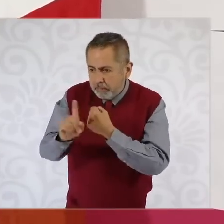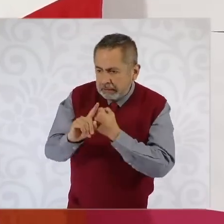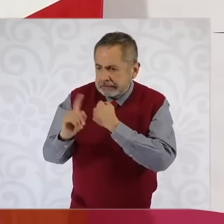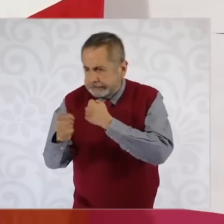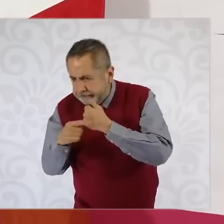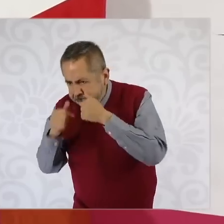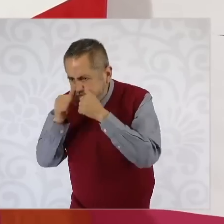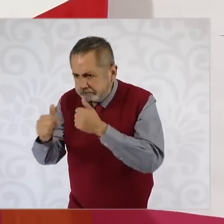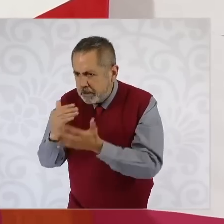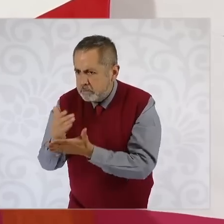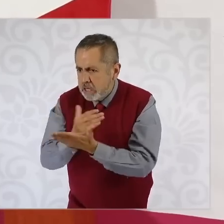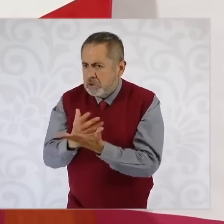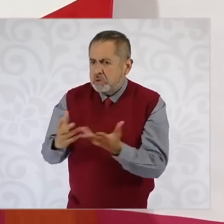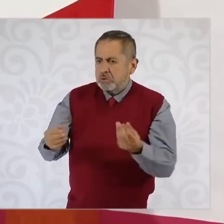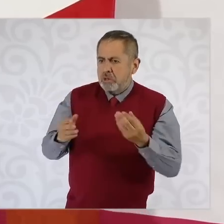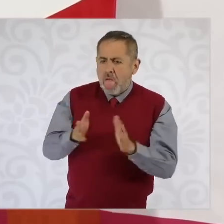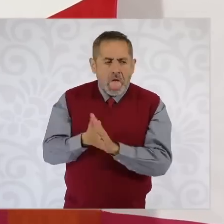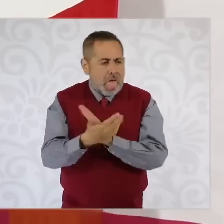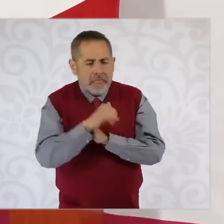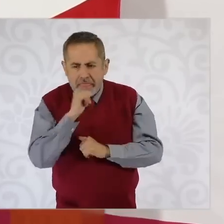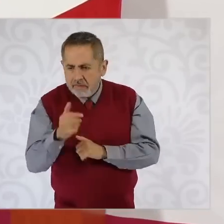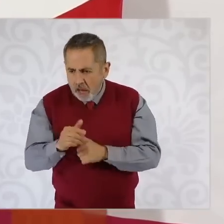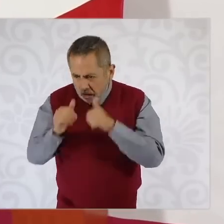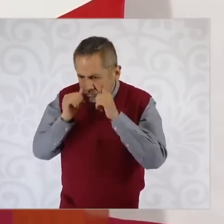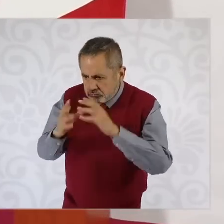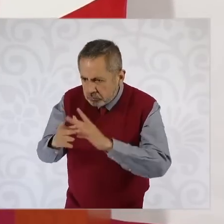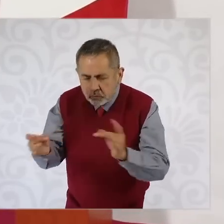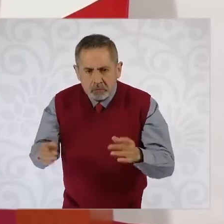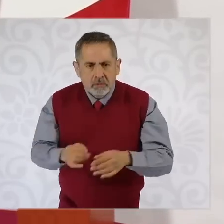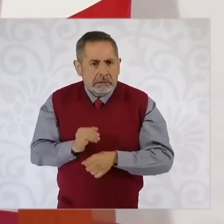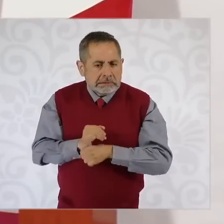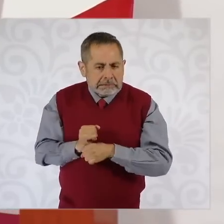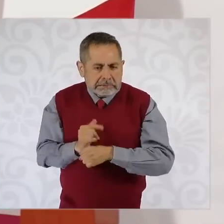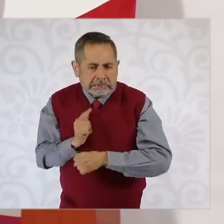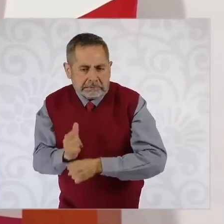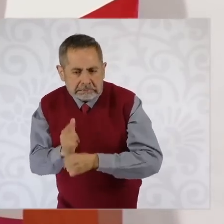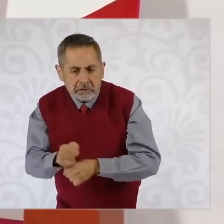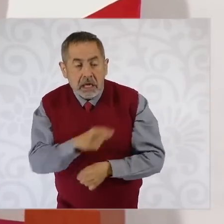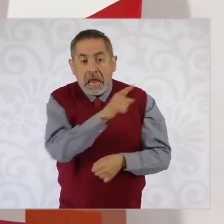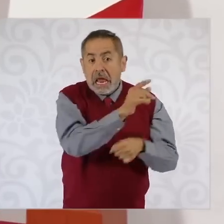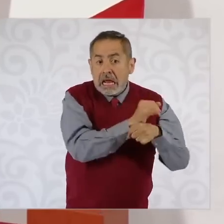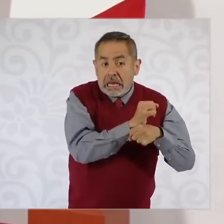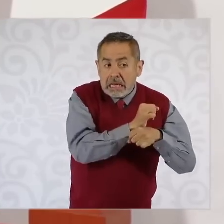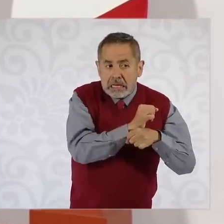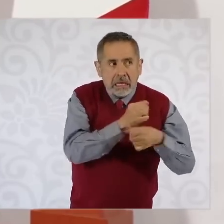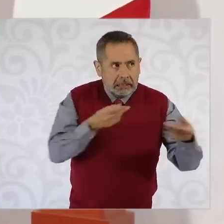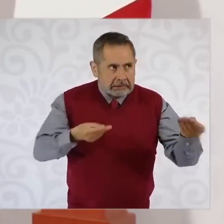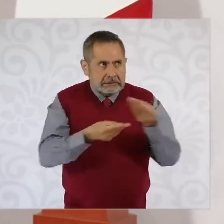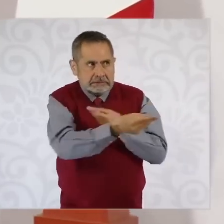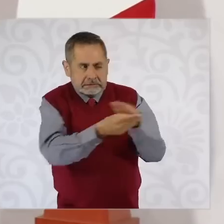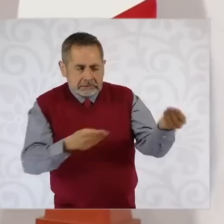tiene que ver con información inteligencia investigación en el marco del respeto